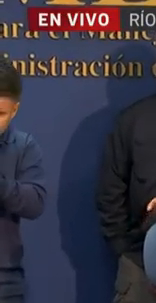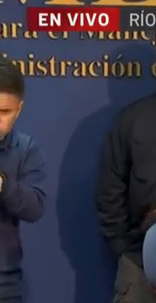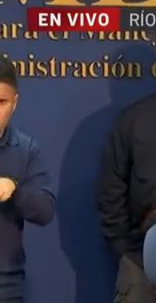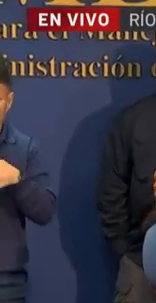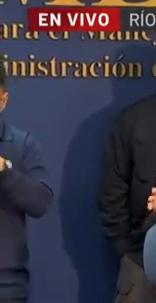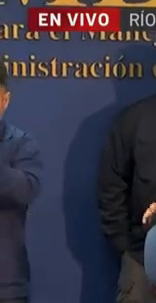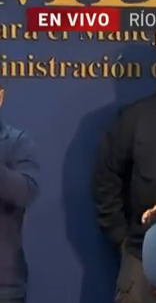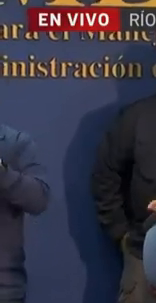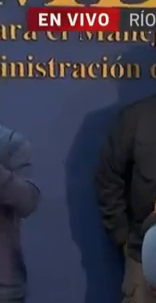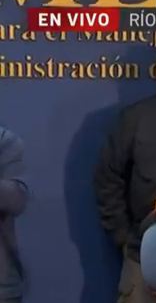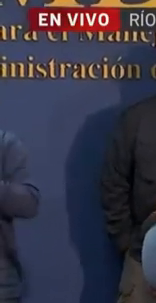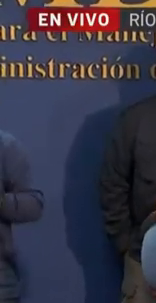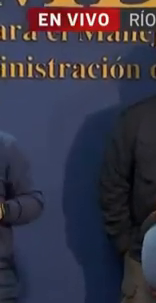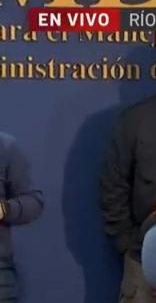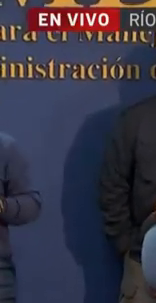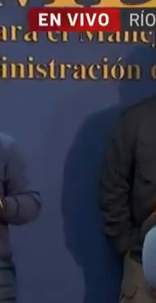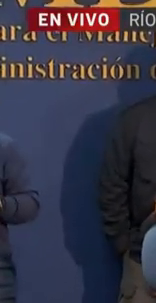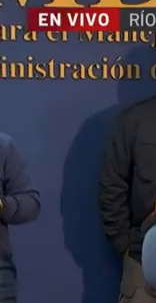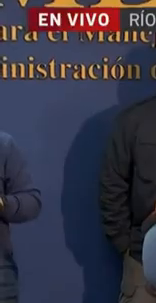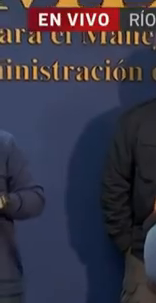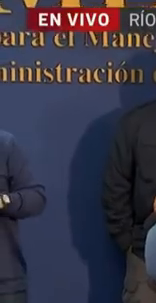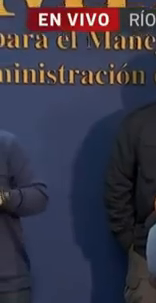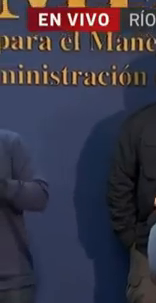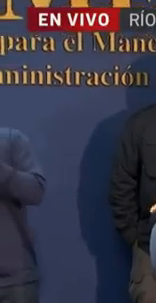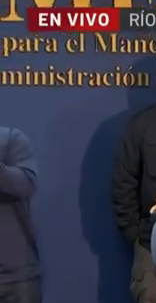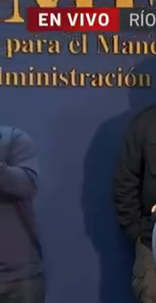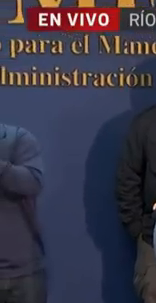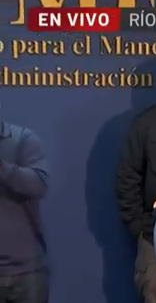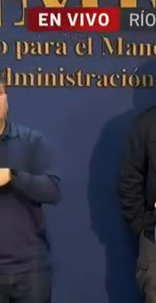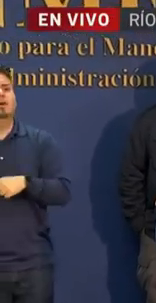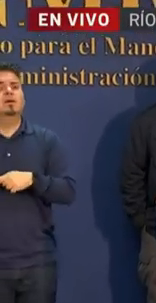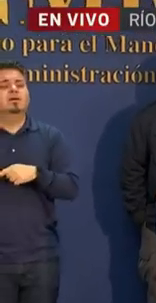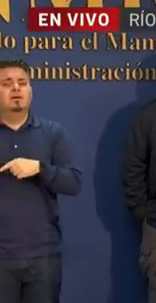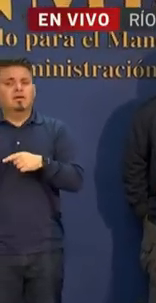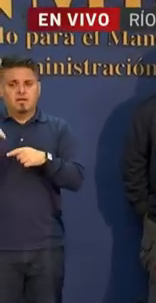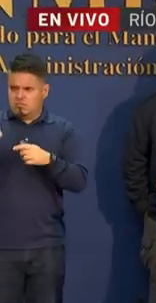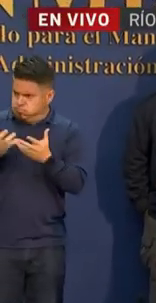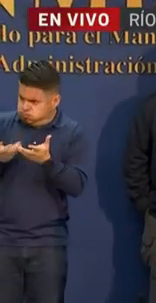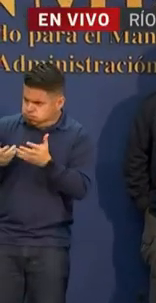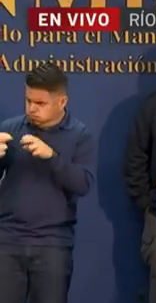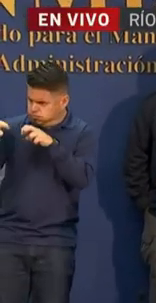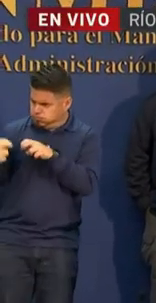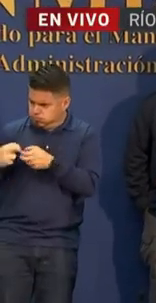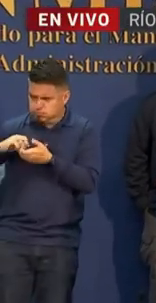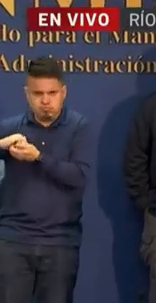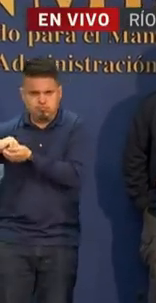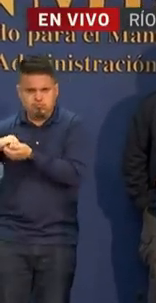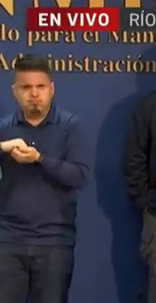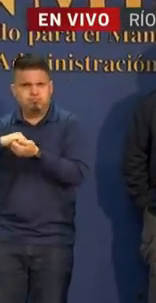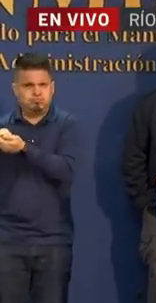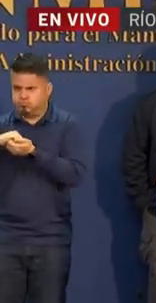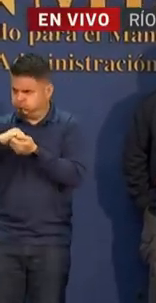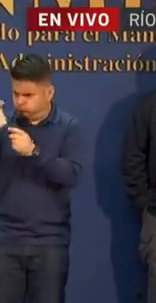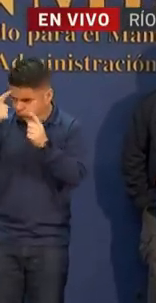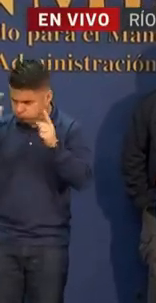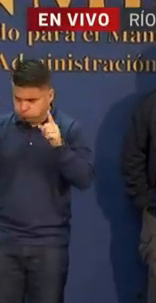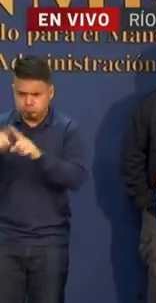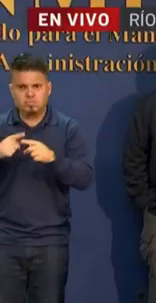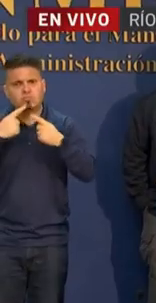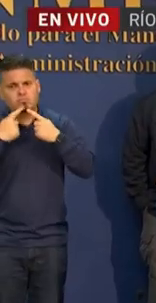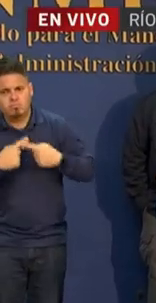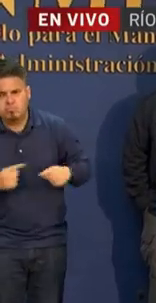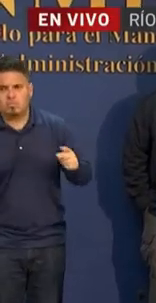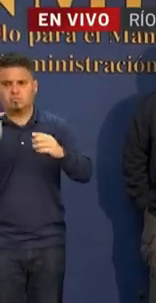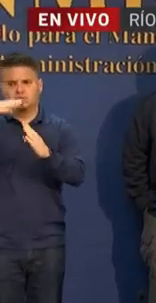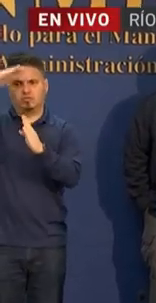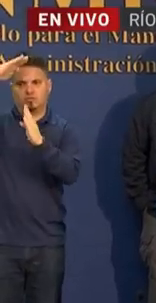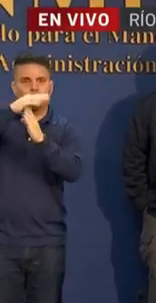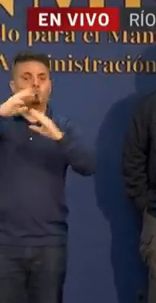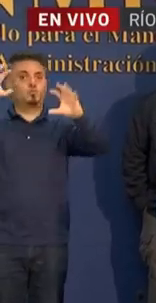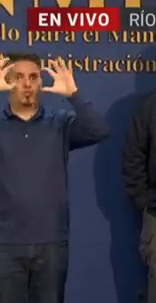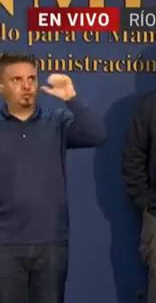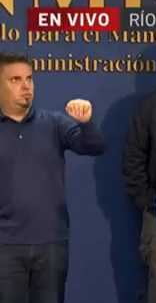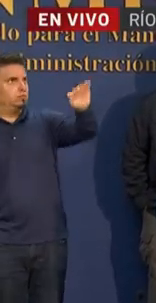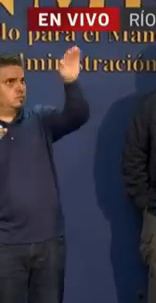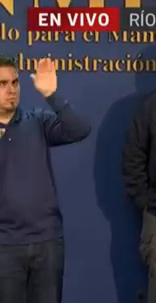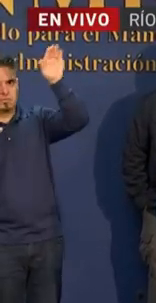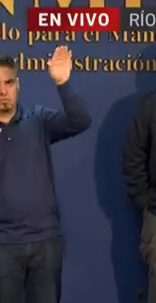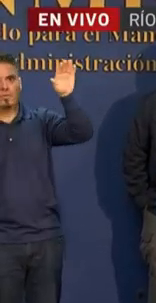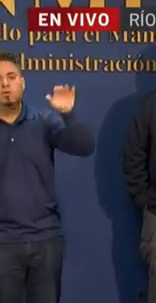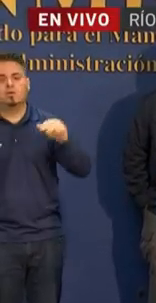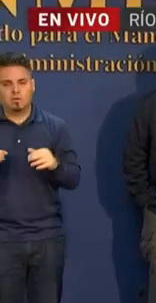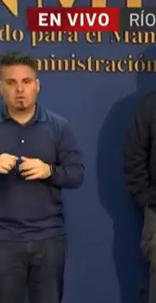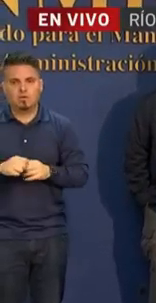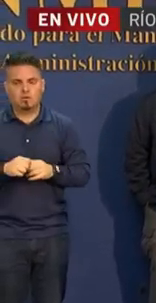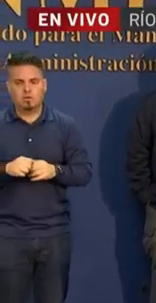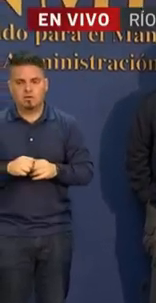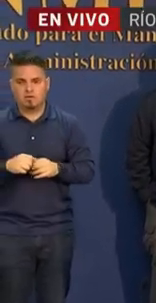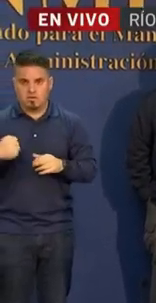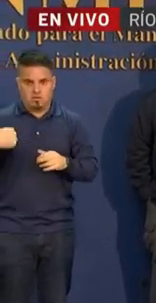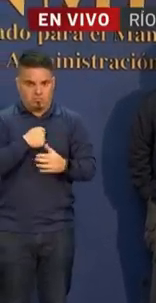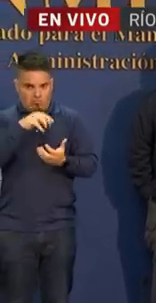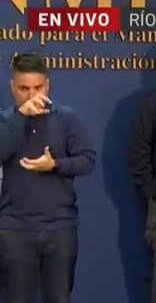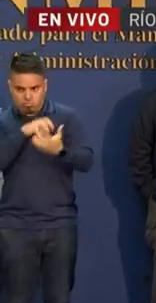EN PROTECCIÓN A LA VIDA Y A LA